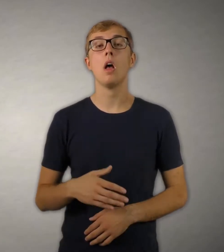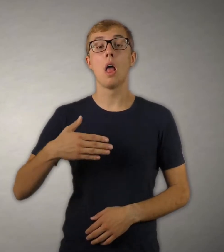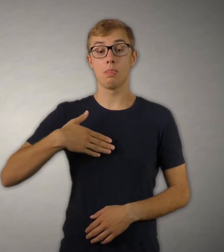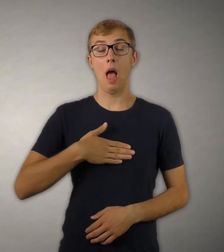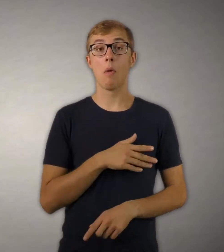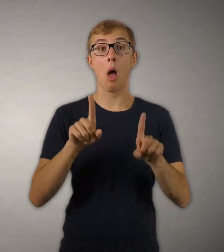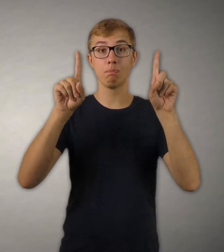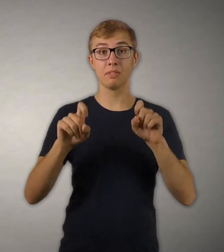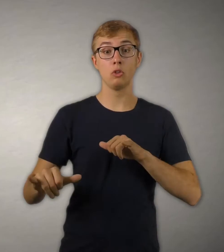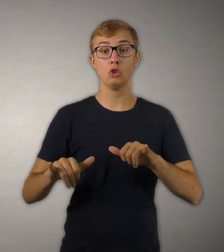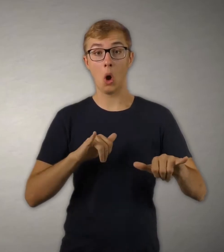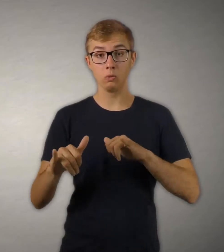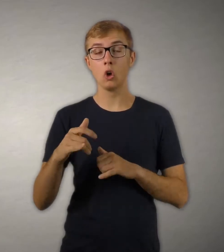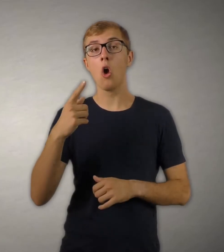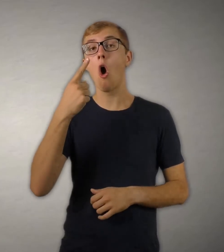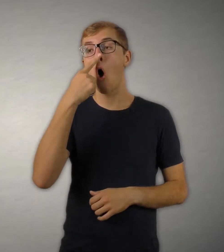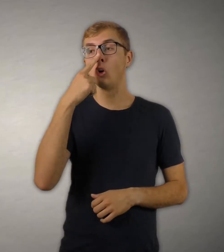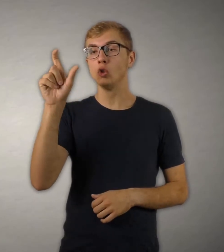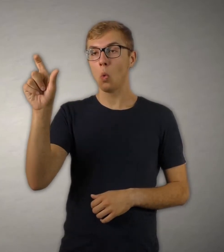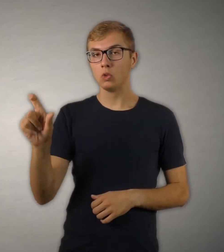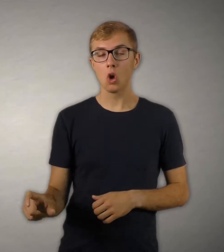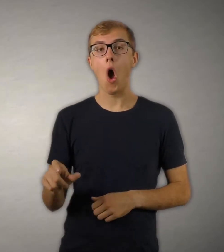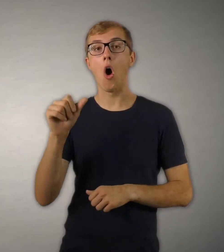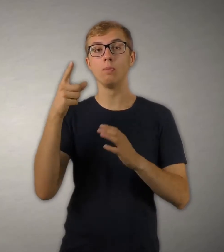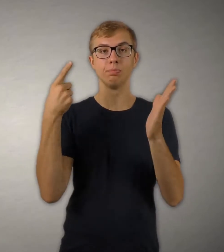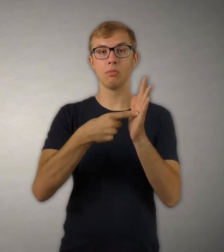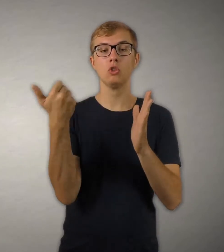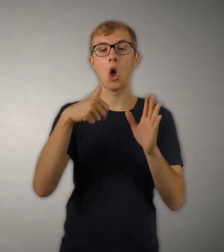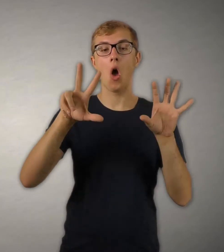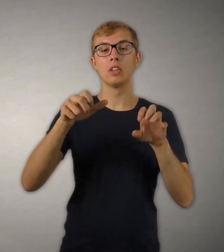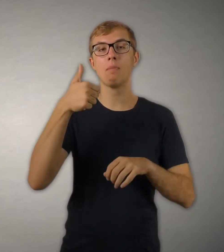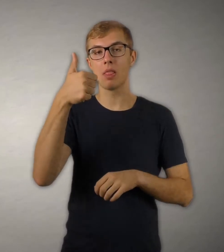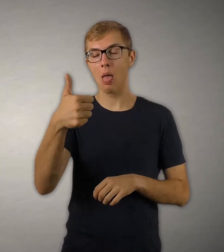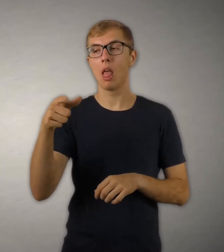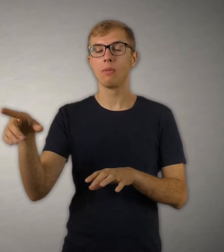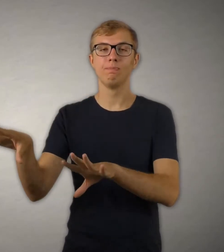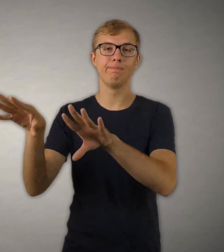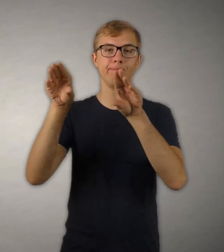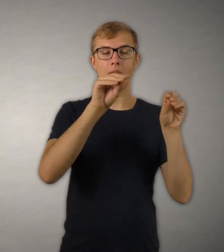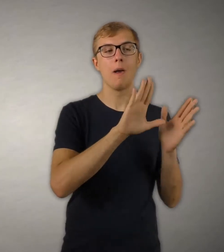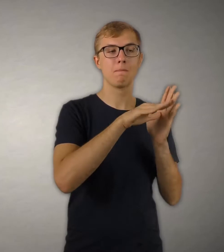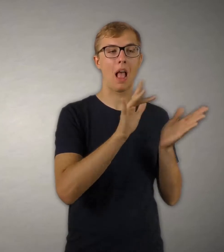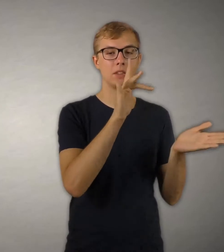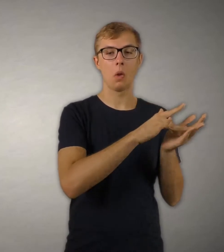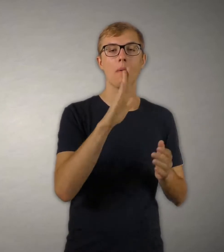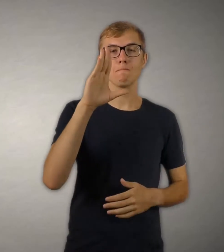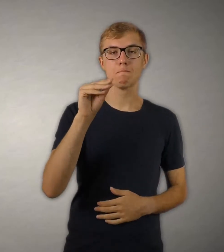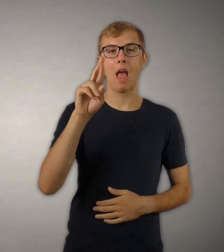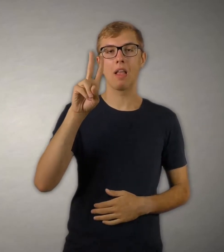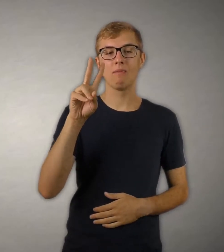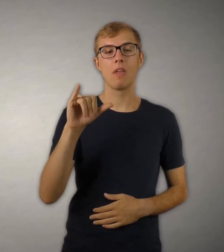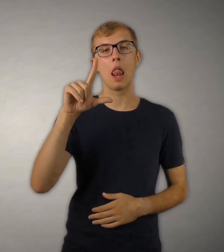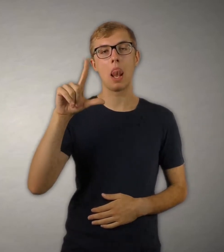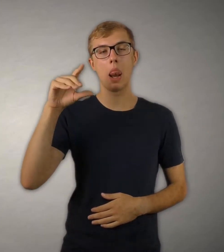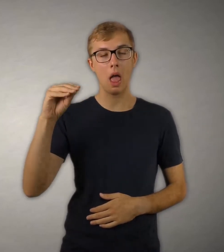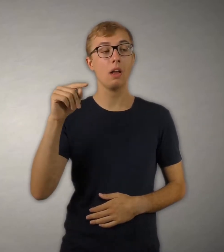Po przejęciu władzy przez Napoleona Kościuszko przeniósł się w 1801 roku do miejscowości Berville.